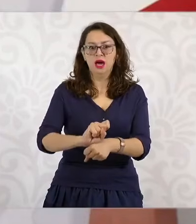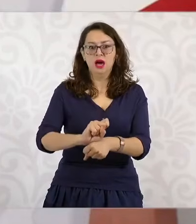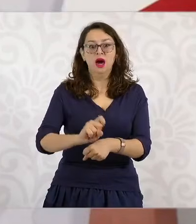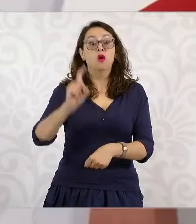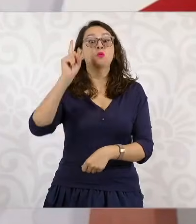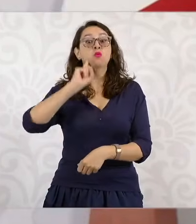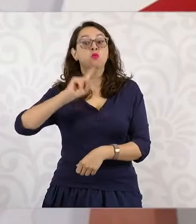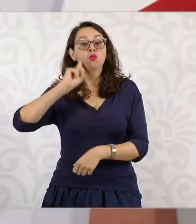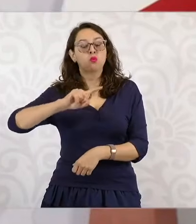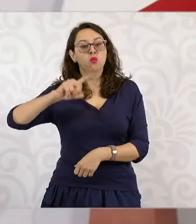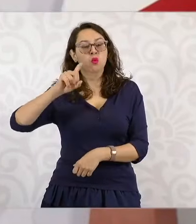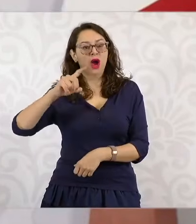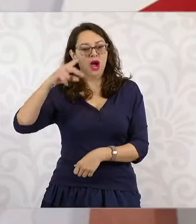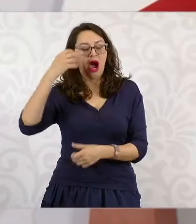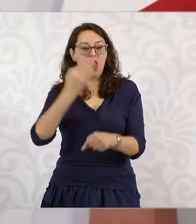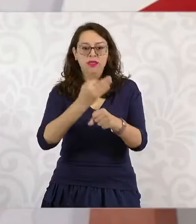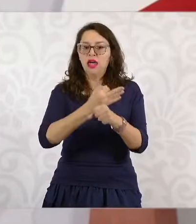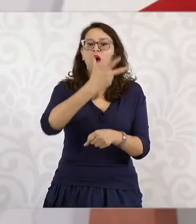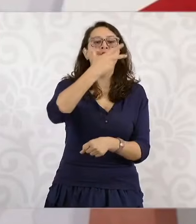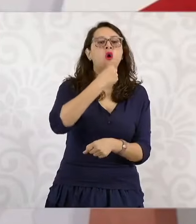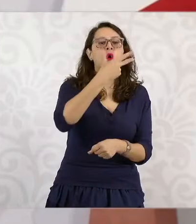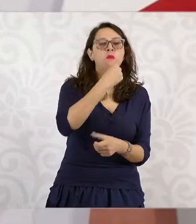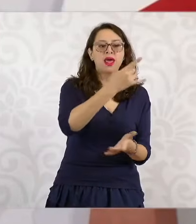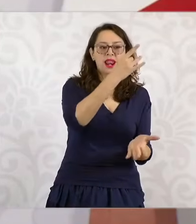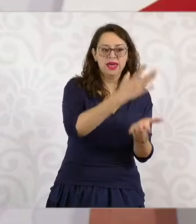nada más, que también les va a emocionar, estoy seguro. Pero bueno, vamos a empezar